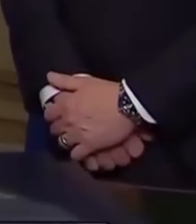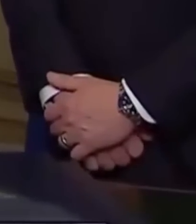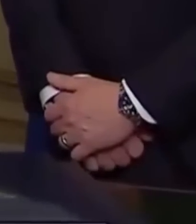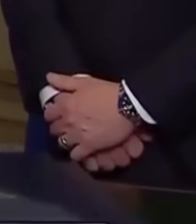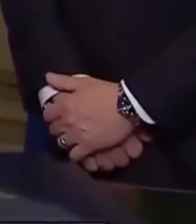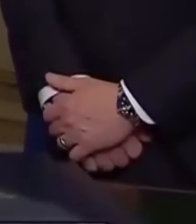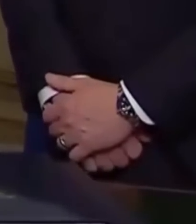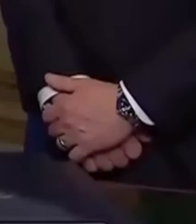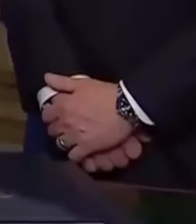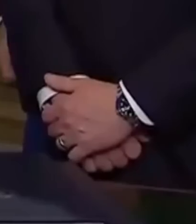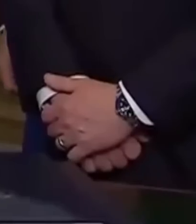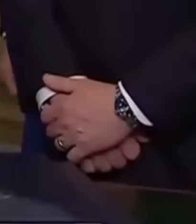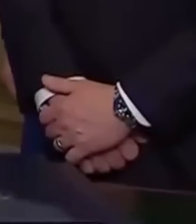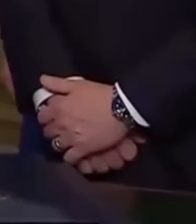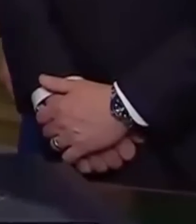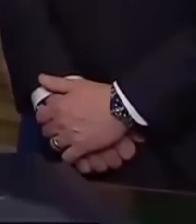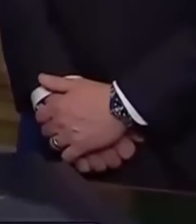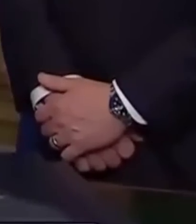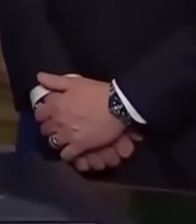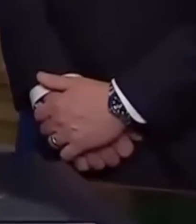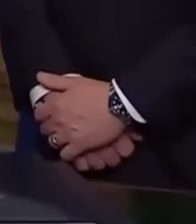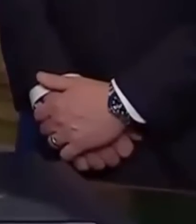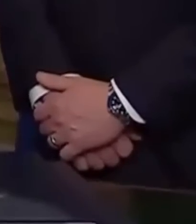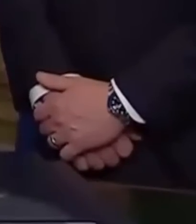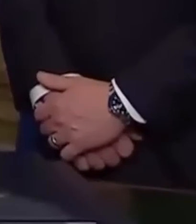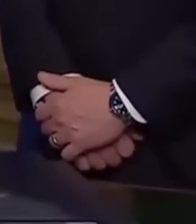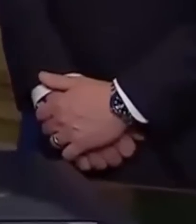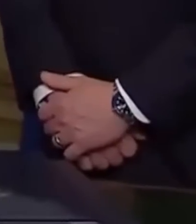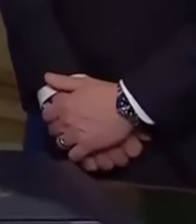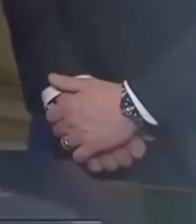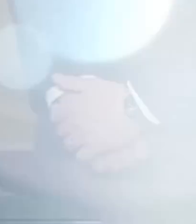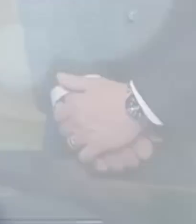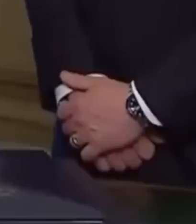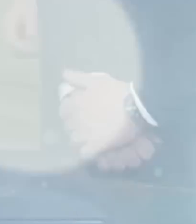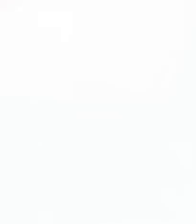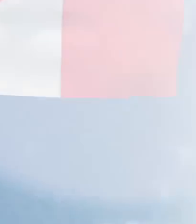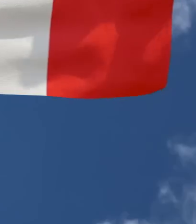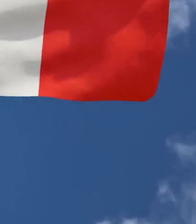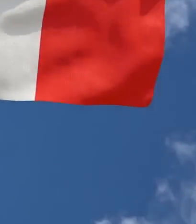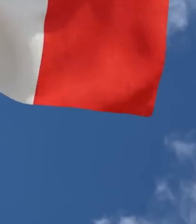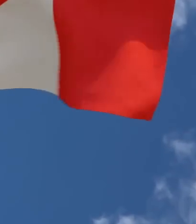Donald Trump al anunciar la imposición de aranceles a los tres principales socios del